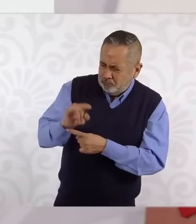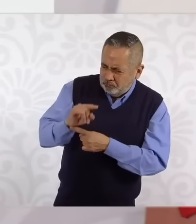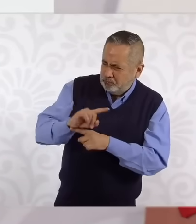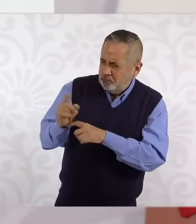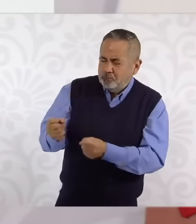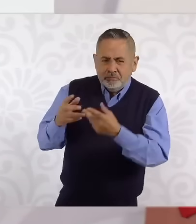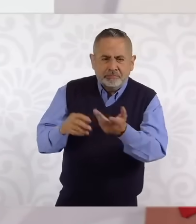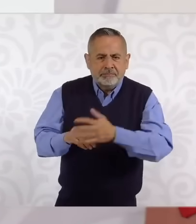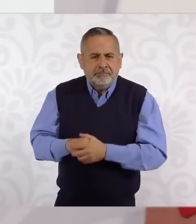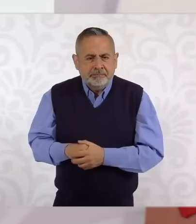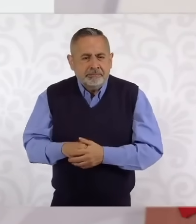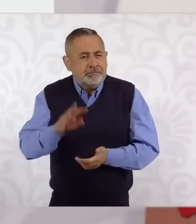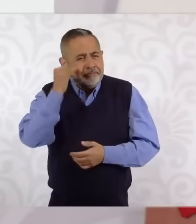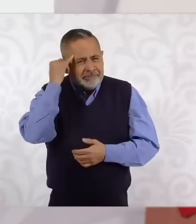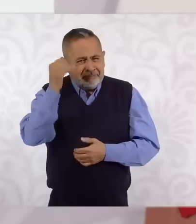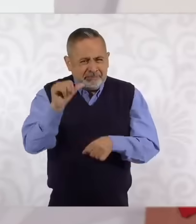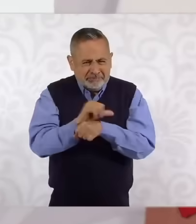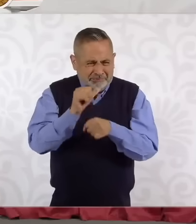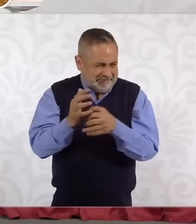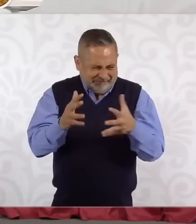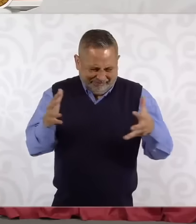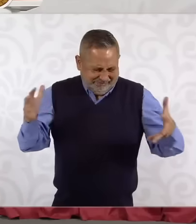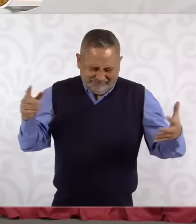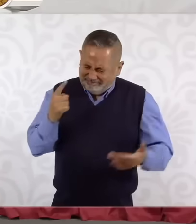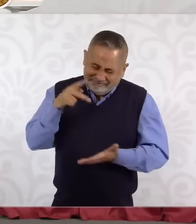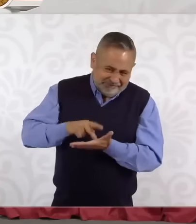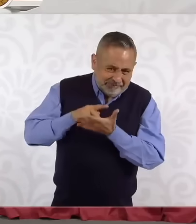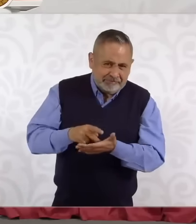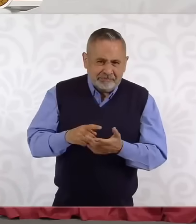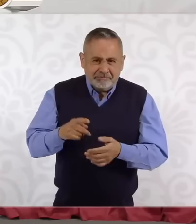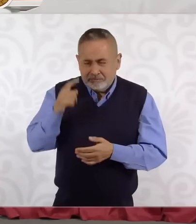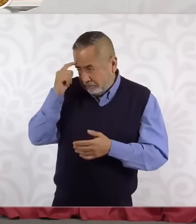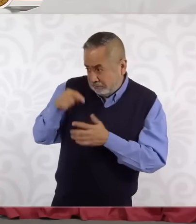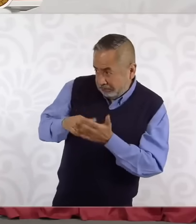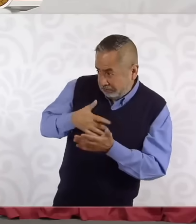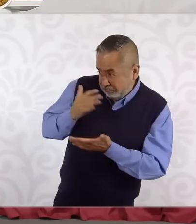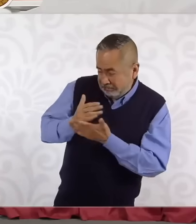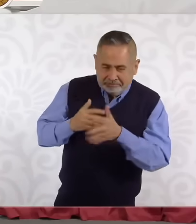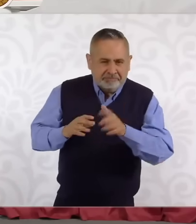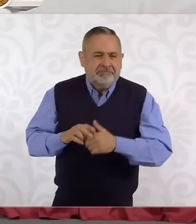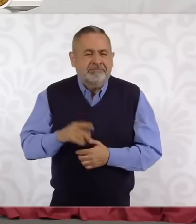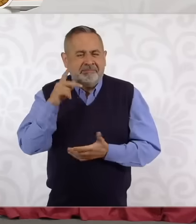tonelada. Un coche. Una tonelada. Yo digo que pesa pero pues por ahí. Una tonelada.